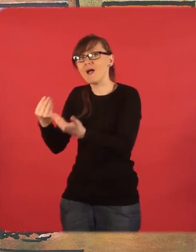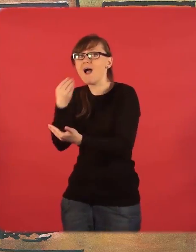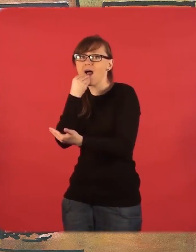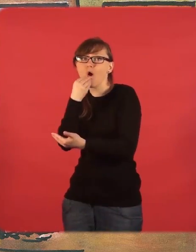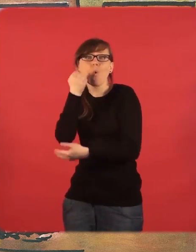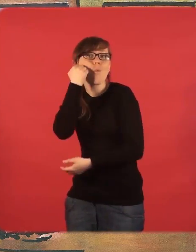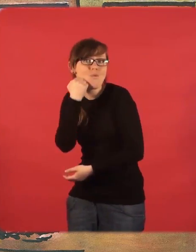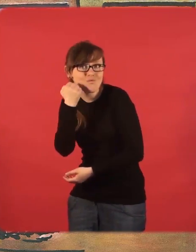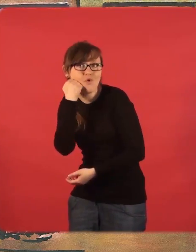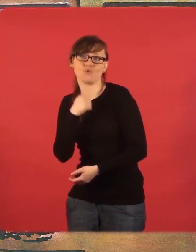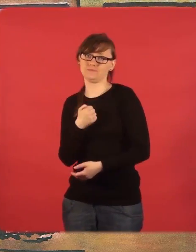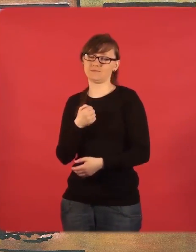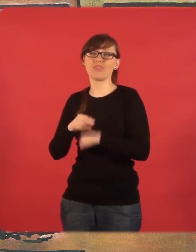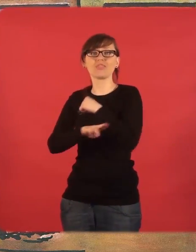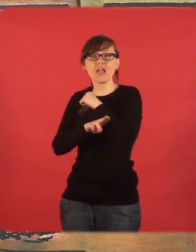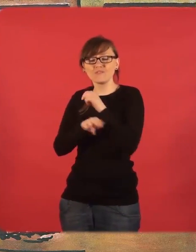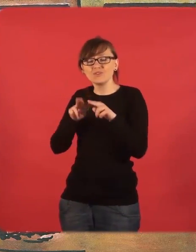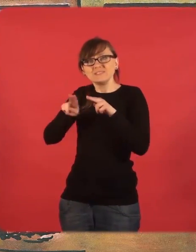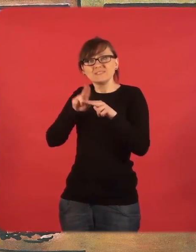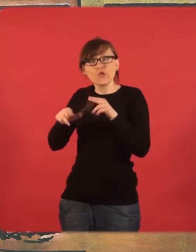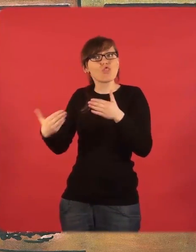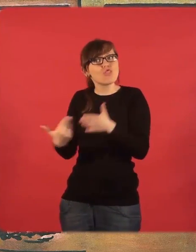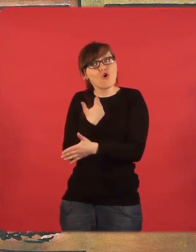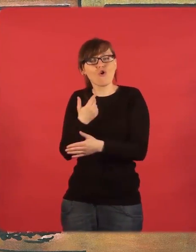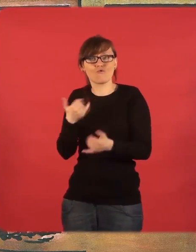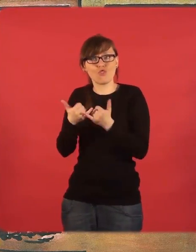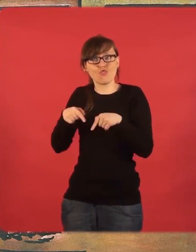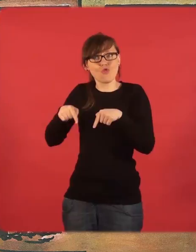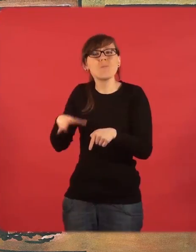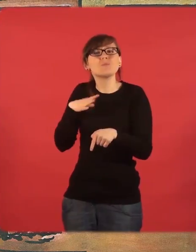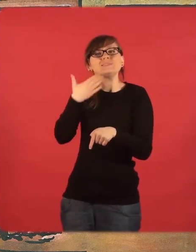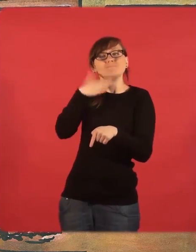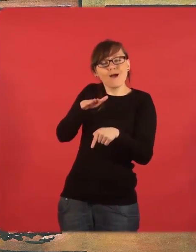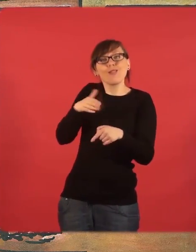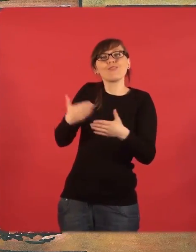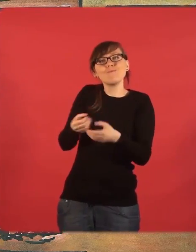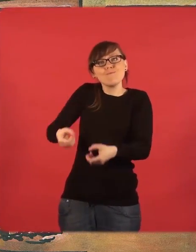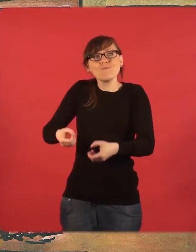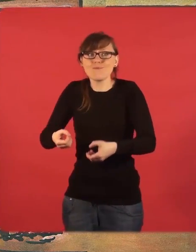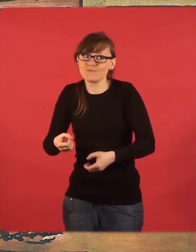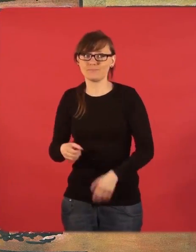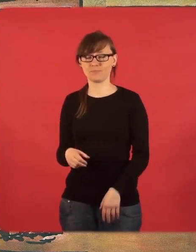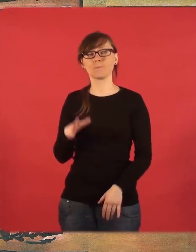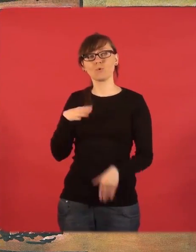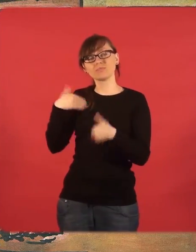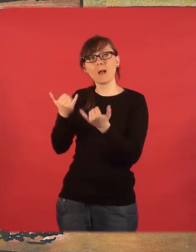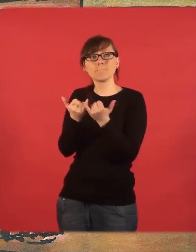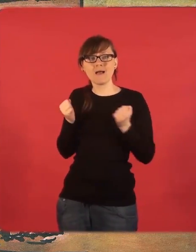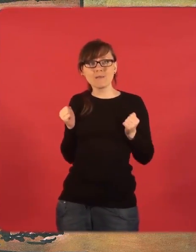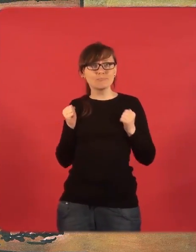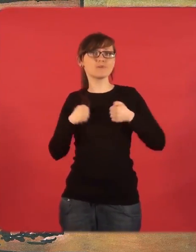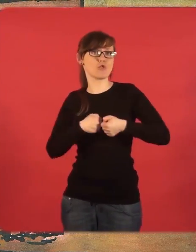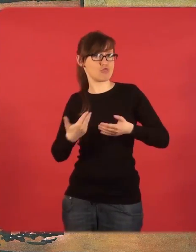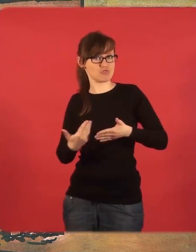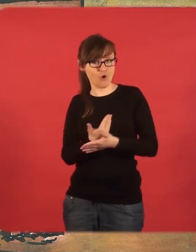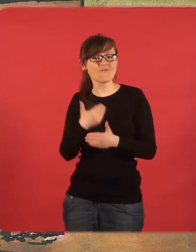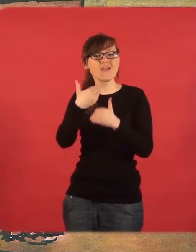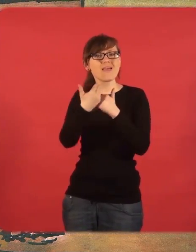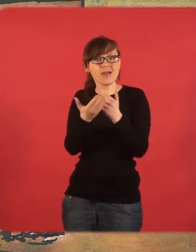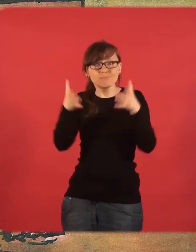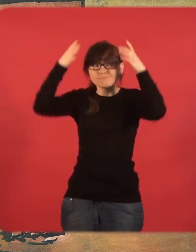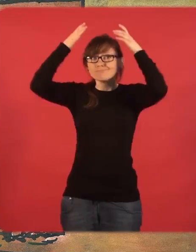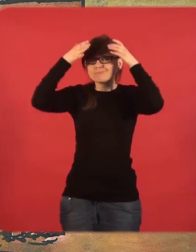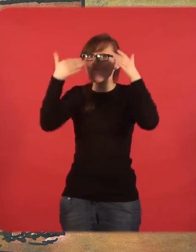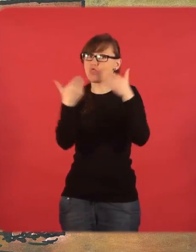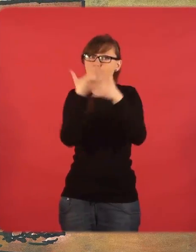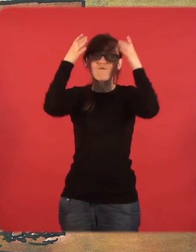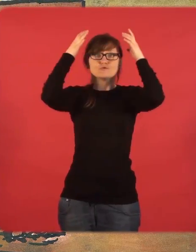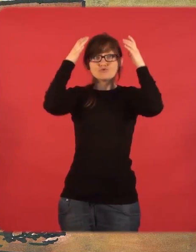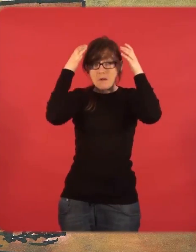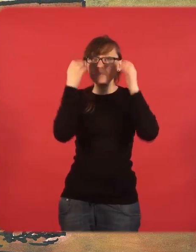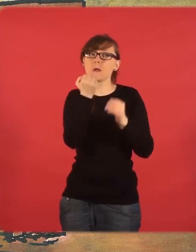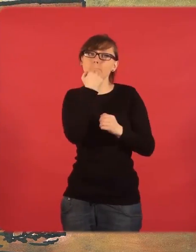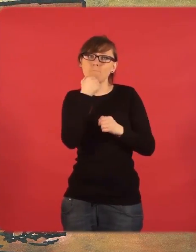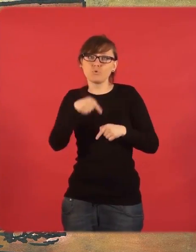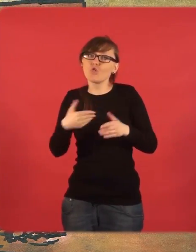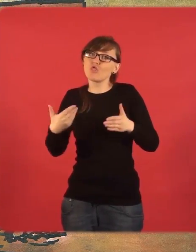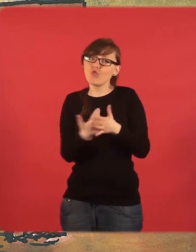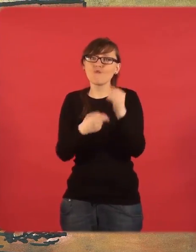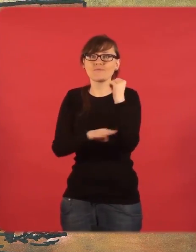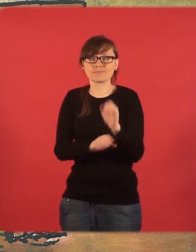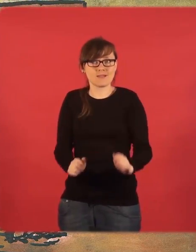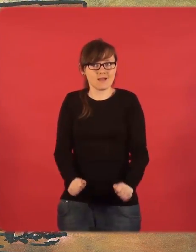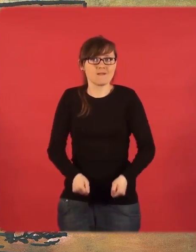Nakarmił Pinokia gruszkami, z drewna zrobił nowe stopy, a z papieru w kwiatki -- ubranko, natomiast czapeczkę z chleba i jeszcze buty z kory.